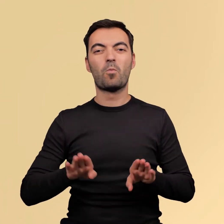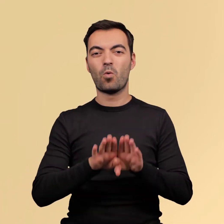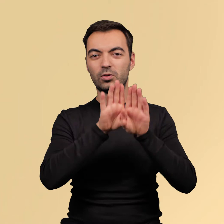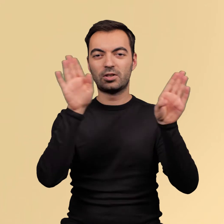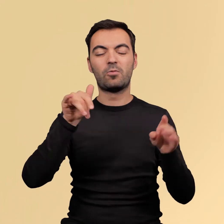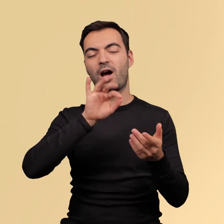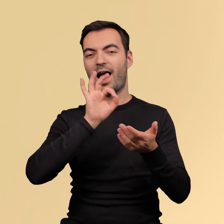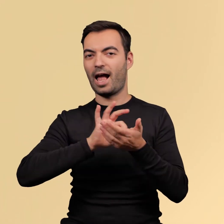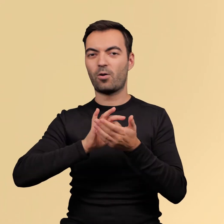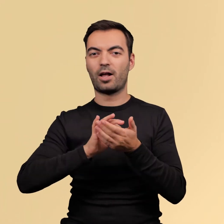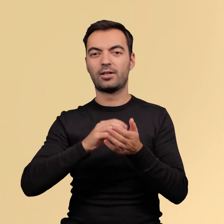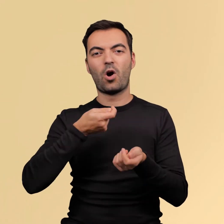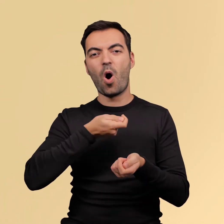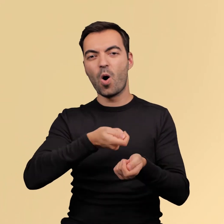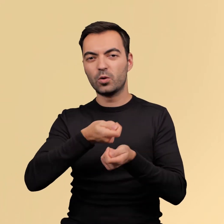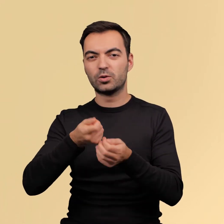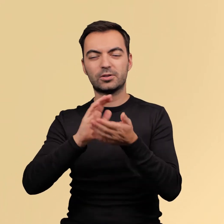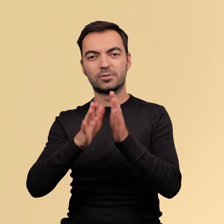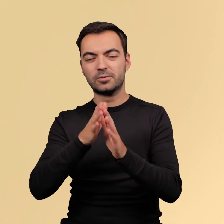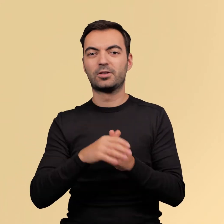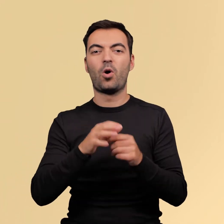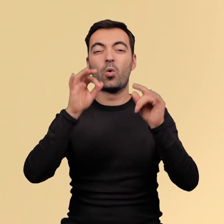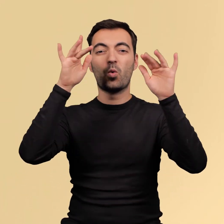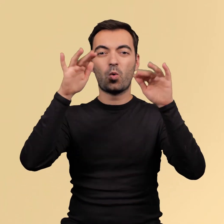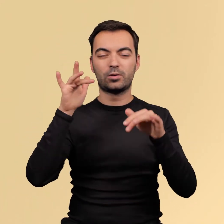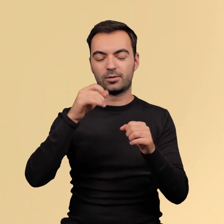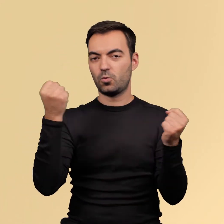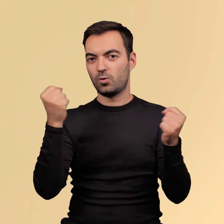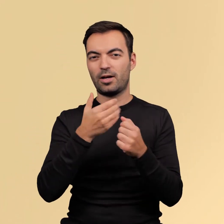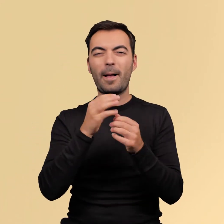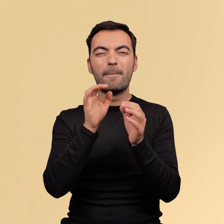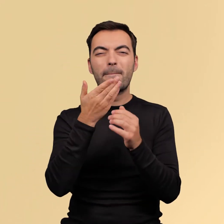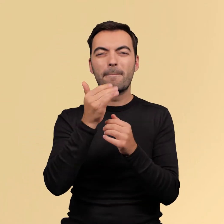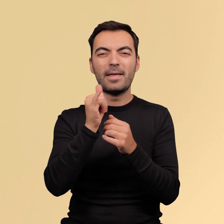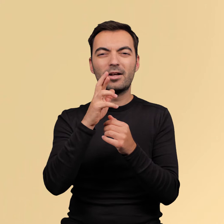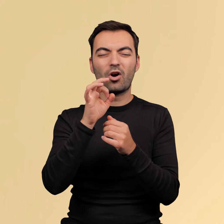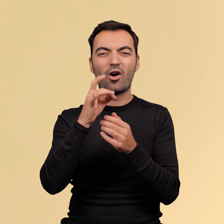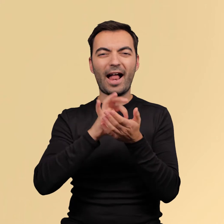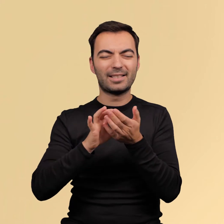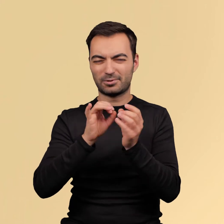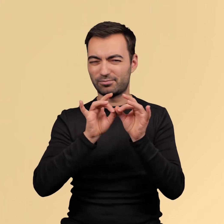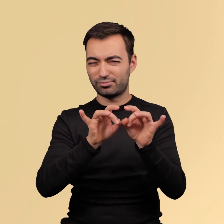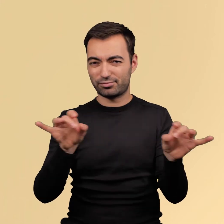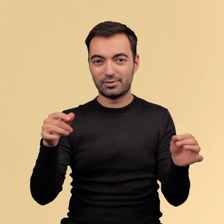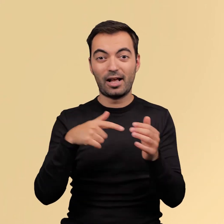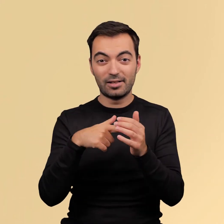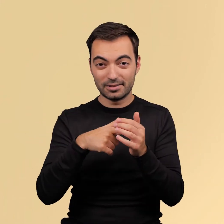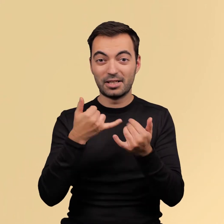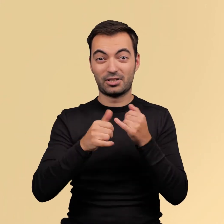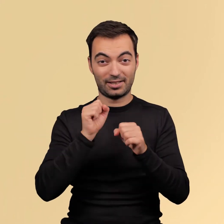Przedmioty w muzeum muszą być regularnie odkurzane. Kurz to siedlisko mikroorganizmów,